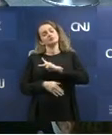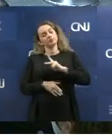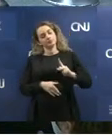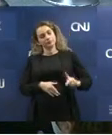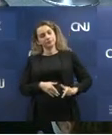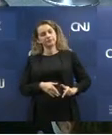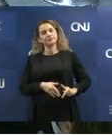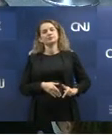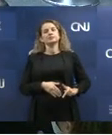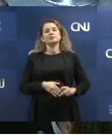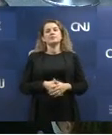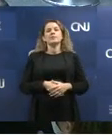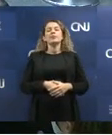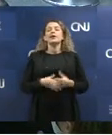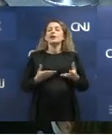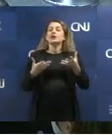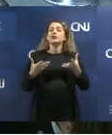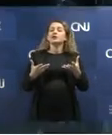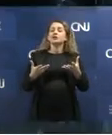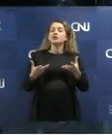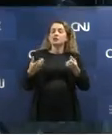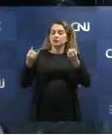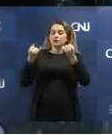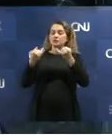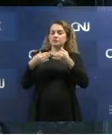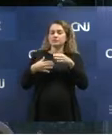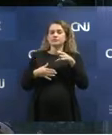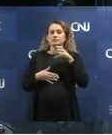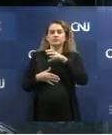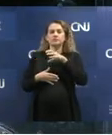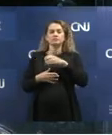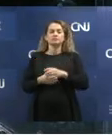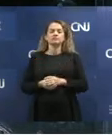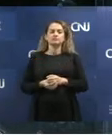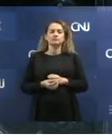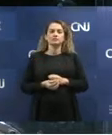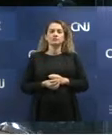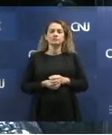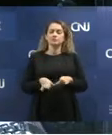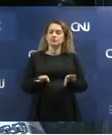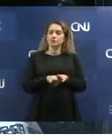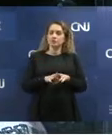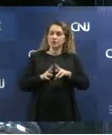eu queria fazer uma progressão rápida e até diferentemente de alguns conselheiros que dizem